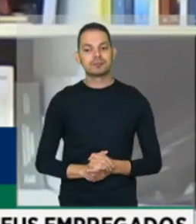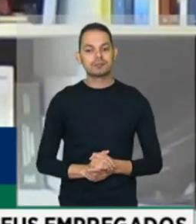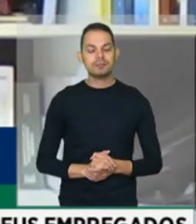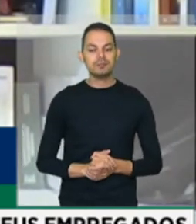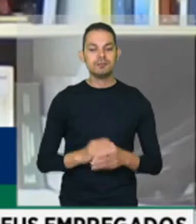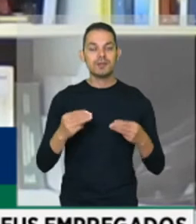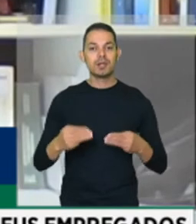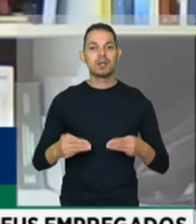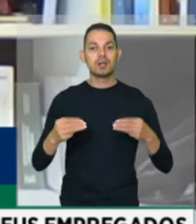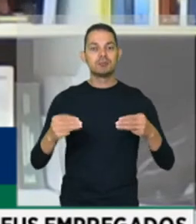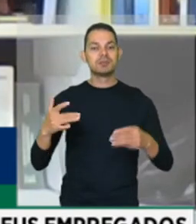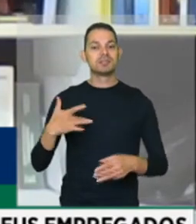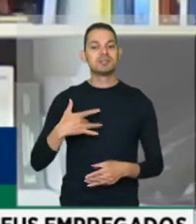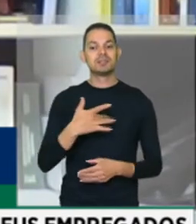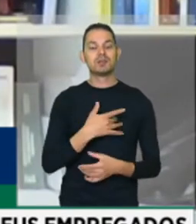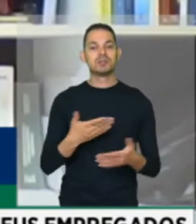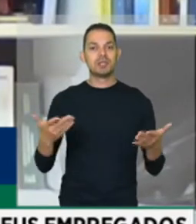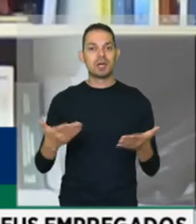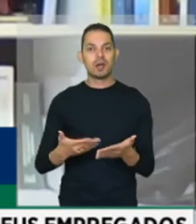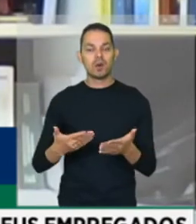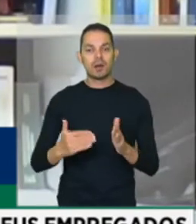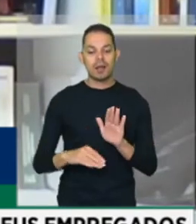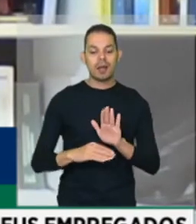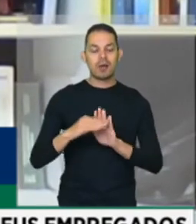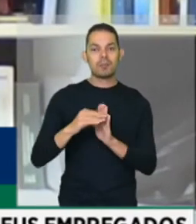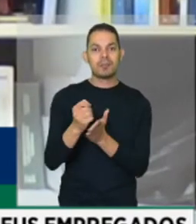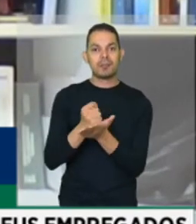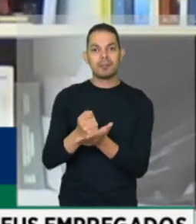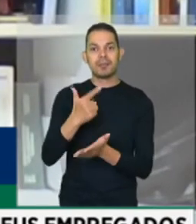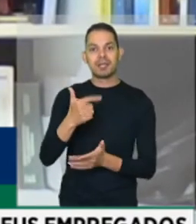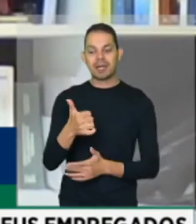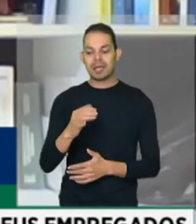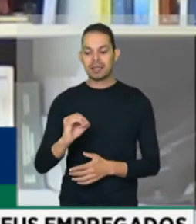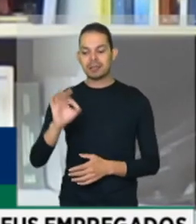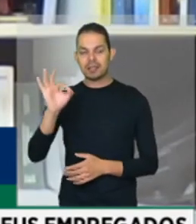COMBUSTÍVEL ESTÁ CARO E O MINISTÉRIO DA SAÚDE VAI AUMENTAR OS MEDICAMENTOS EM 10% E REDUZIR O PROGRAMA